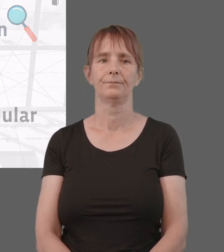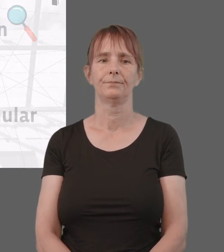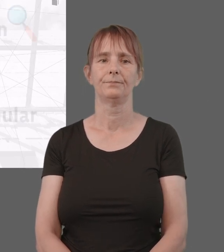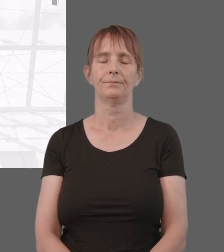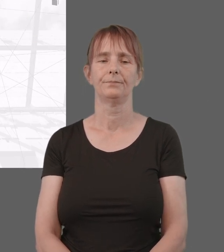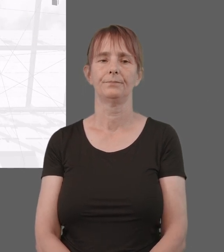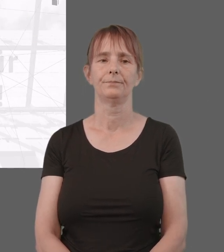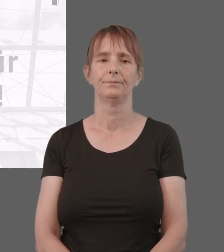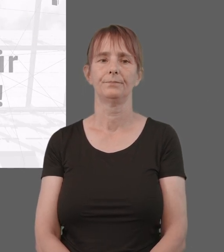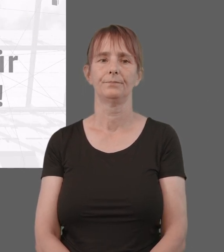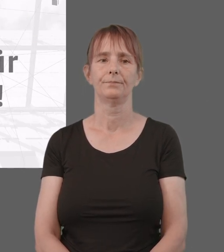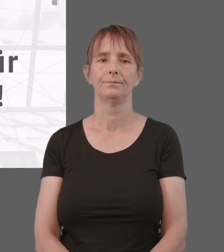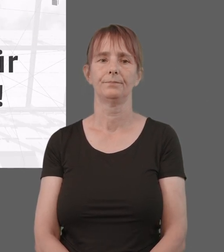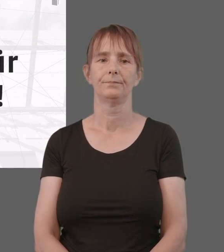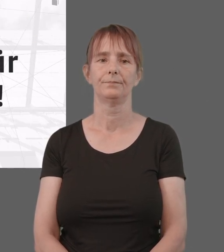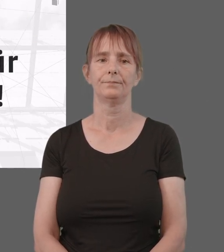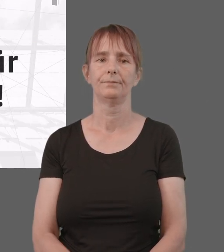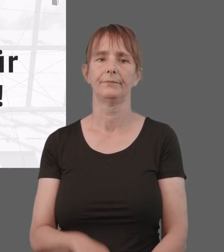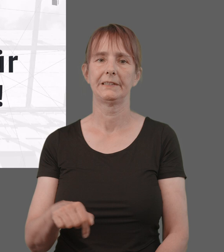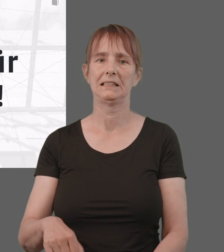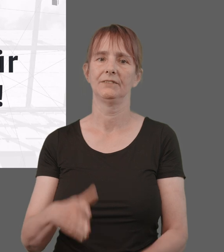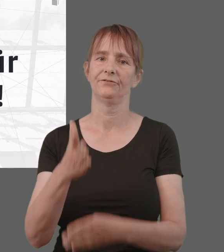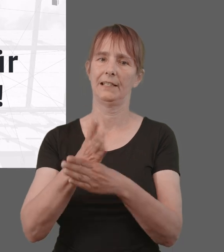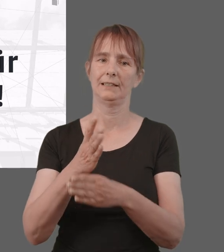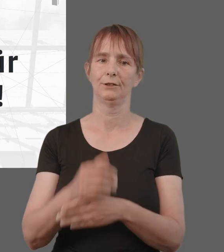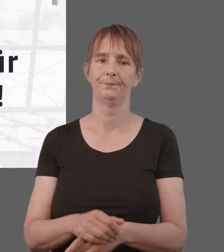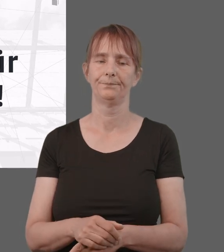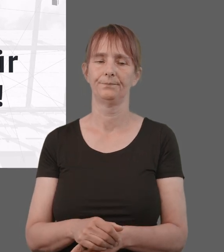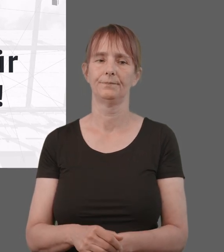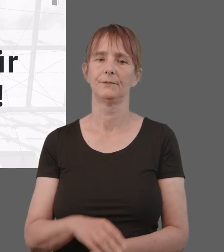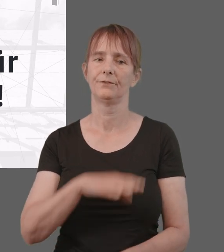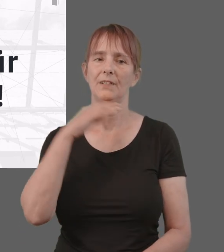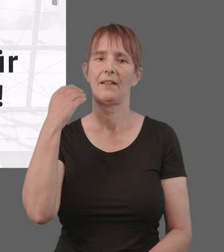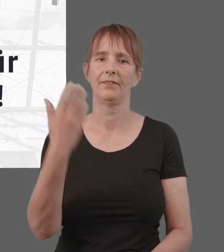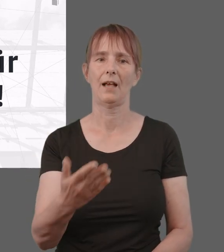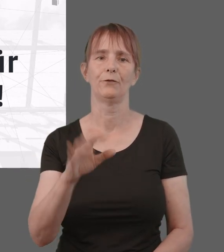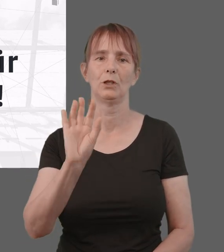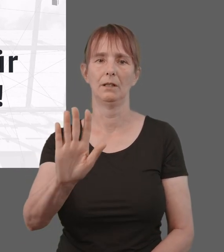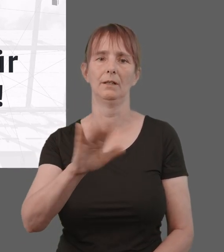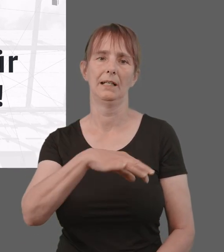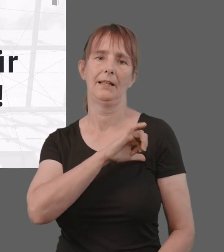Ende angekommen. Vielen Dank für Ihr Interesse und dass sie sich das Tutorial angeschaut haben.